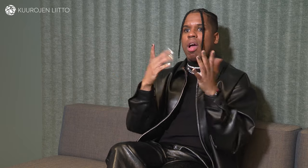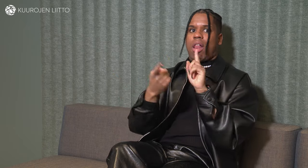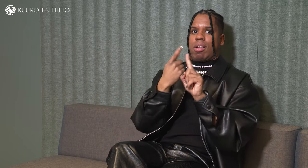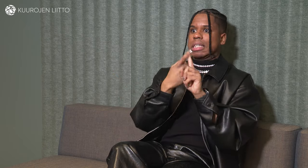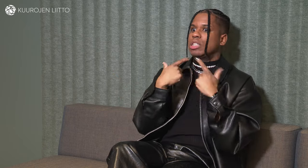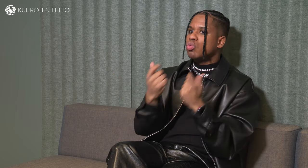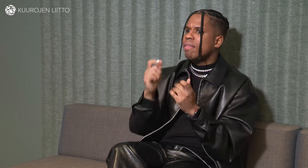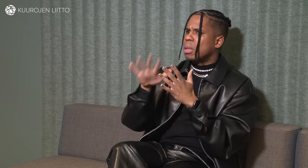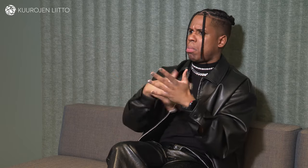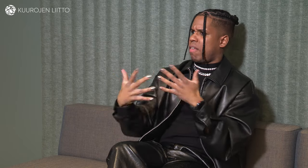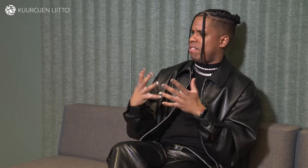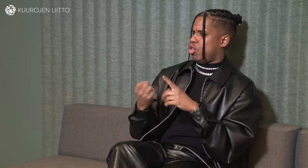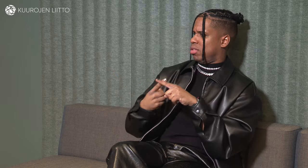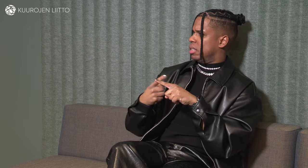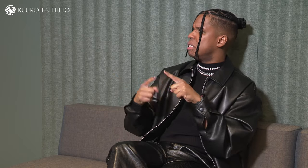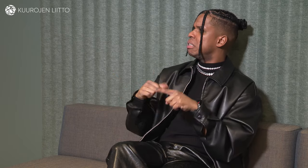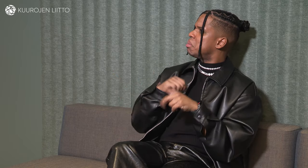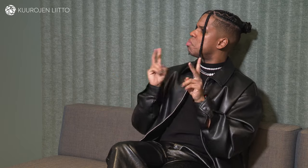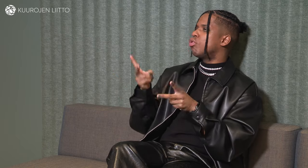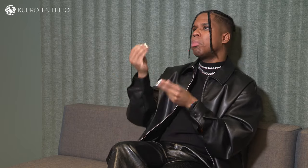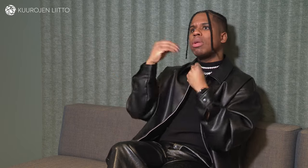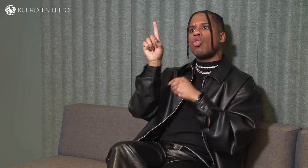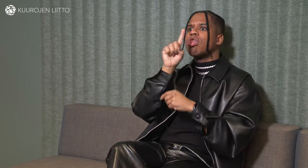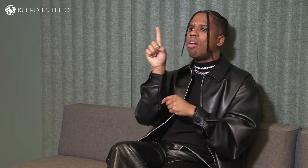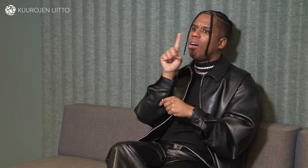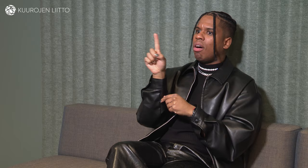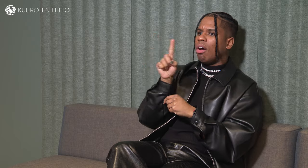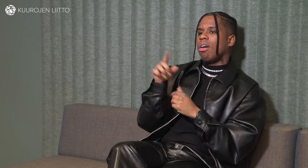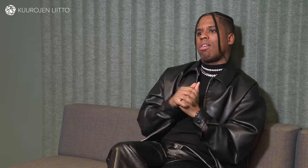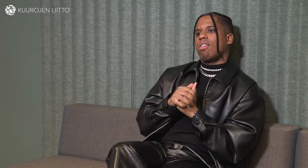ja moni on alkanut kiinnostua itsekin viittomakielen oppimisesta.